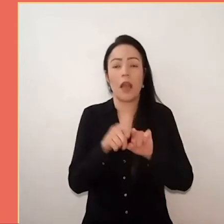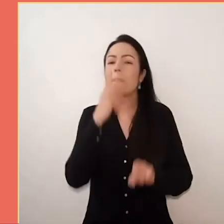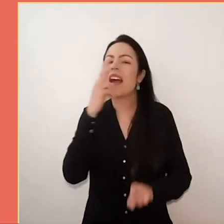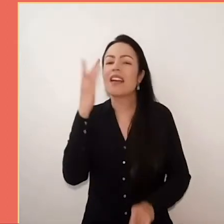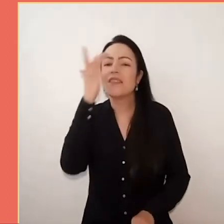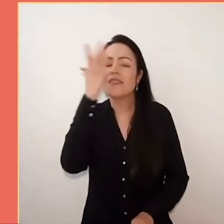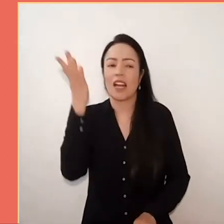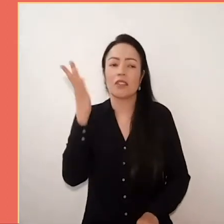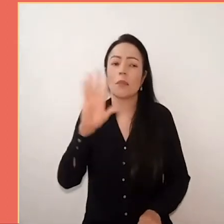mas é dificílimo.